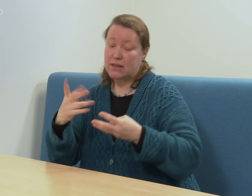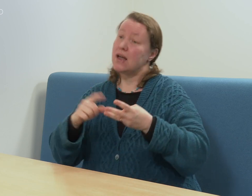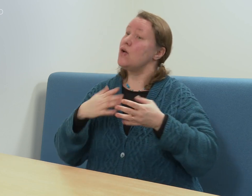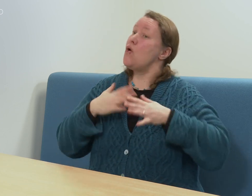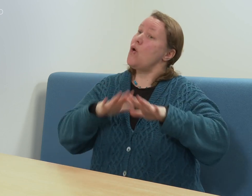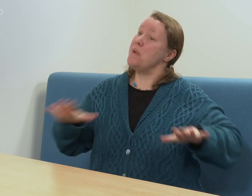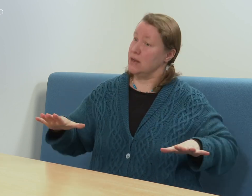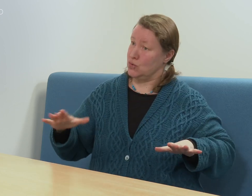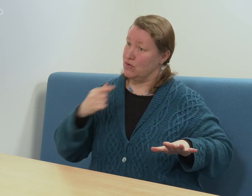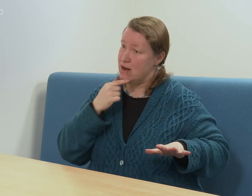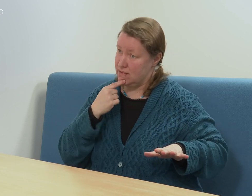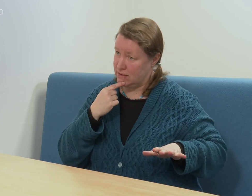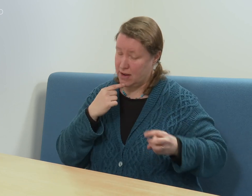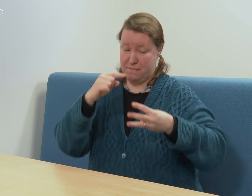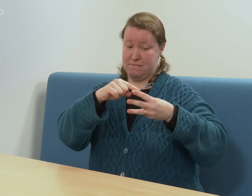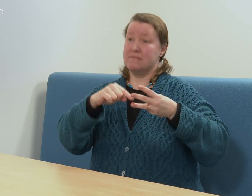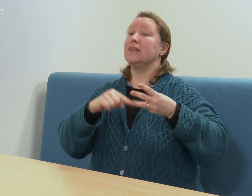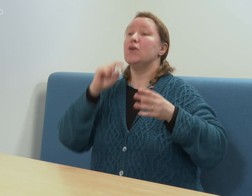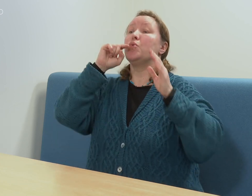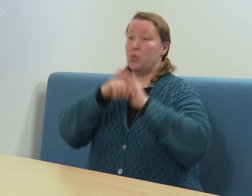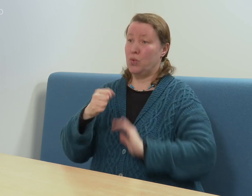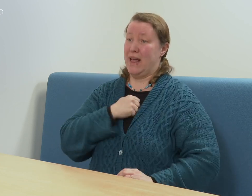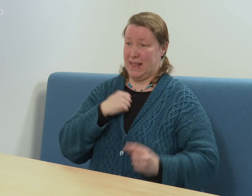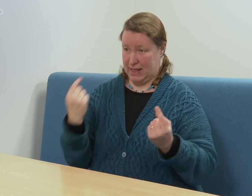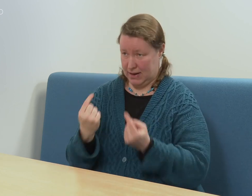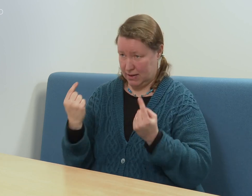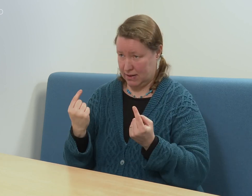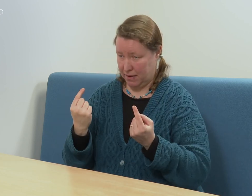tai omaisuuteen kohdistuvaa uhkaa. Nämä kuuluvat hätätilanteiden piiriin.